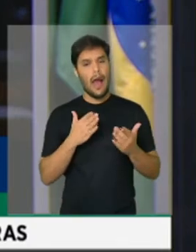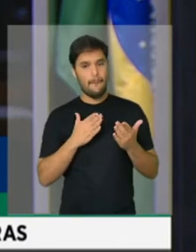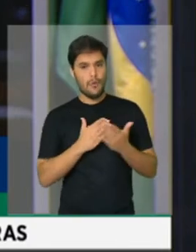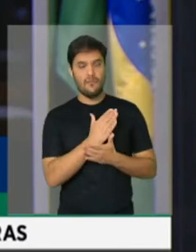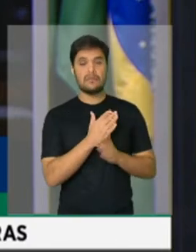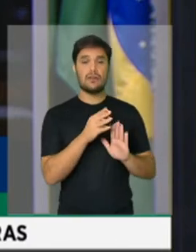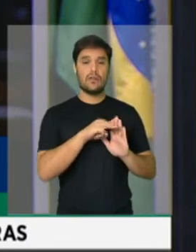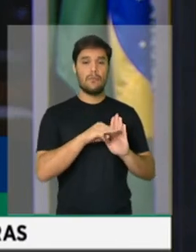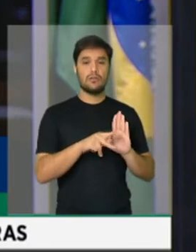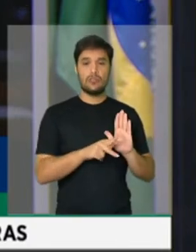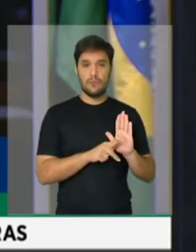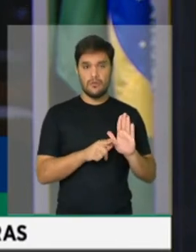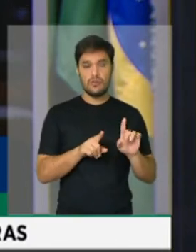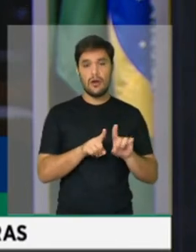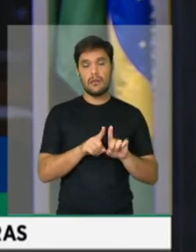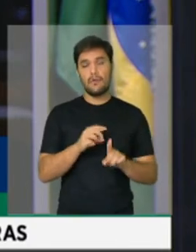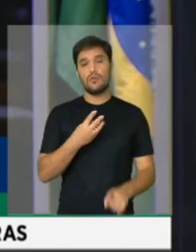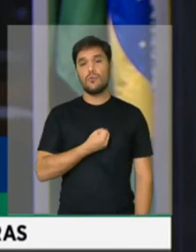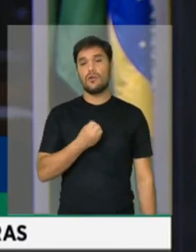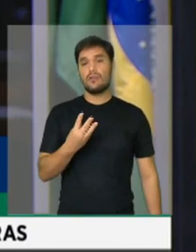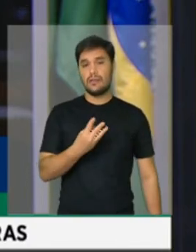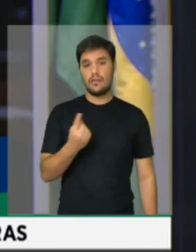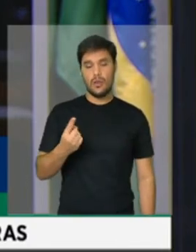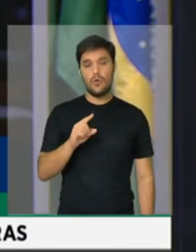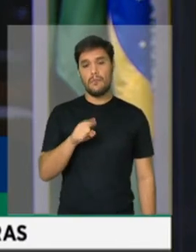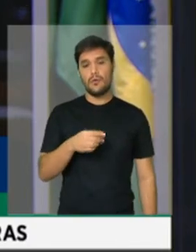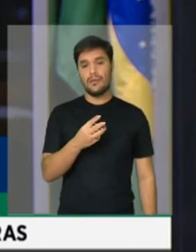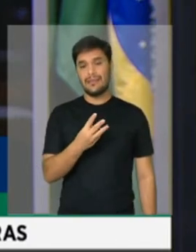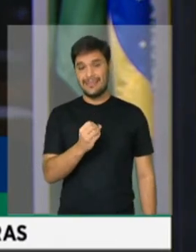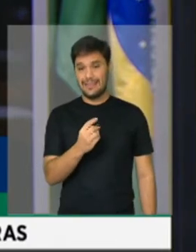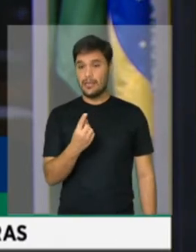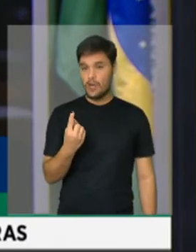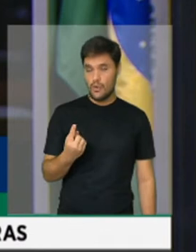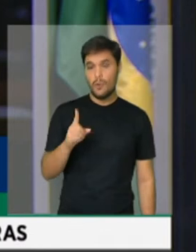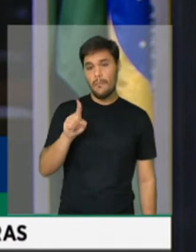PELA NÃO IMPLICAÇÃO SOBRE AS... DESPESAS OU RECEITAS PÚBLICAS DE TOBDZ AS EMENDAS